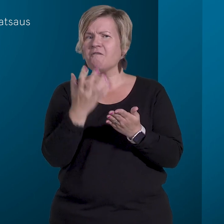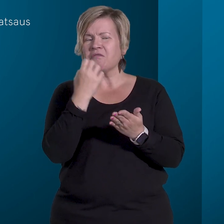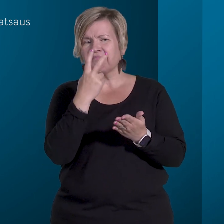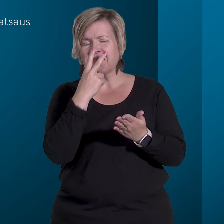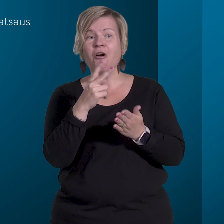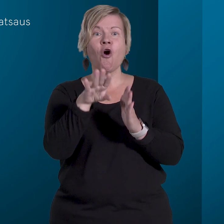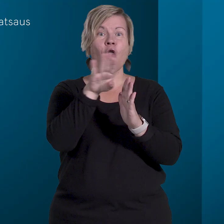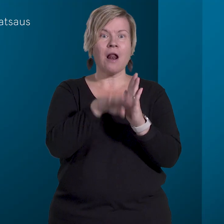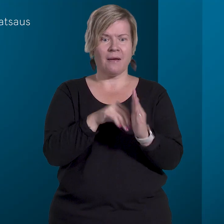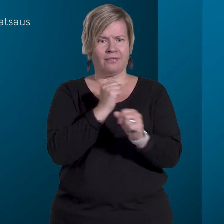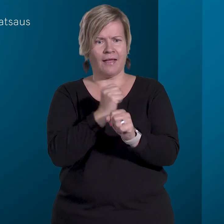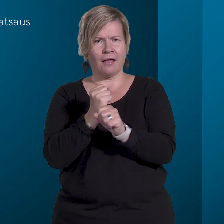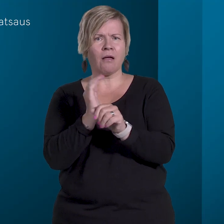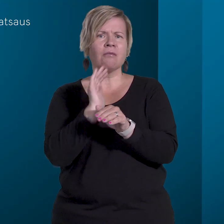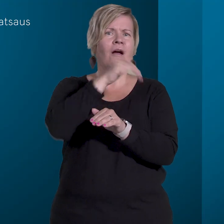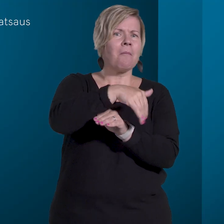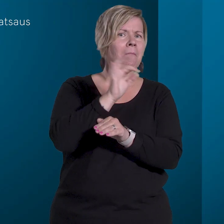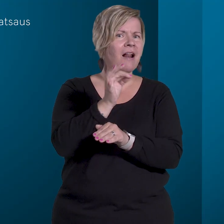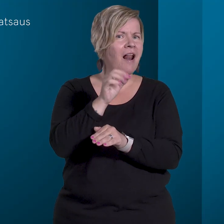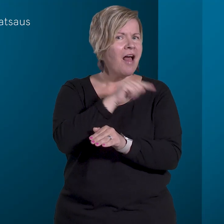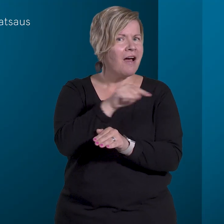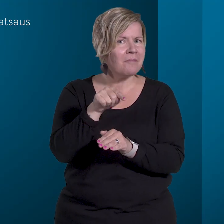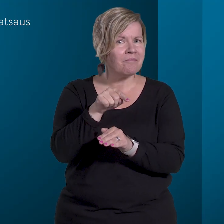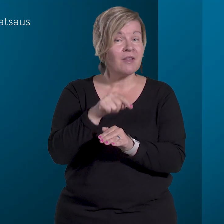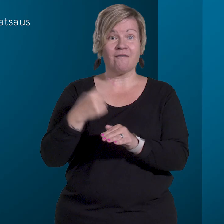pääset kurkistamaan ohjelmatuotannon kulissien taakse.